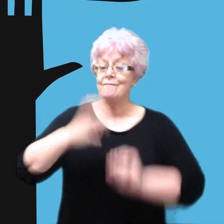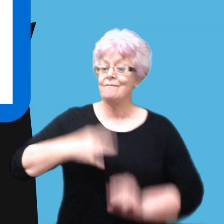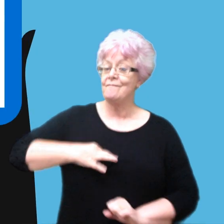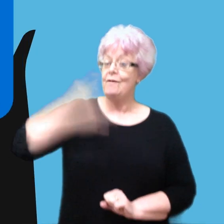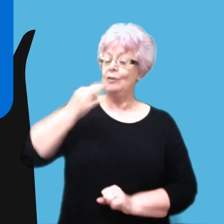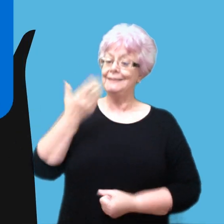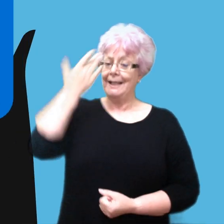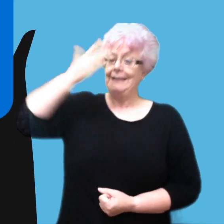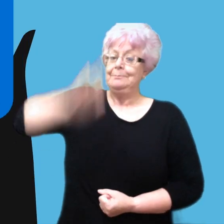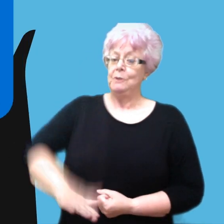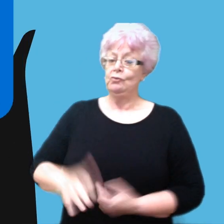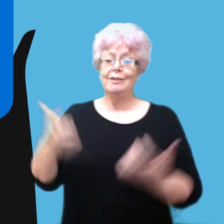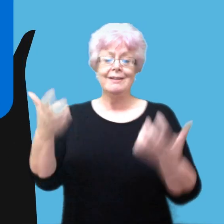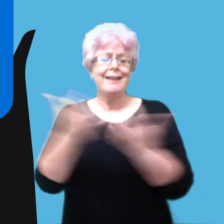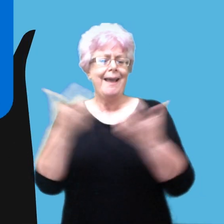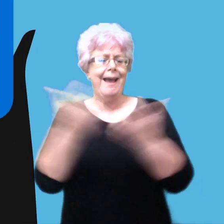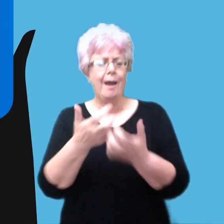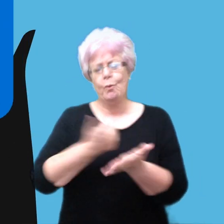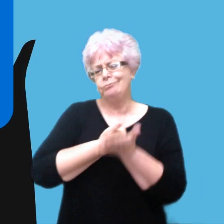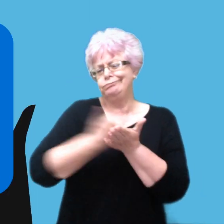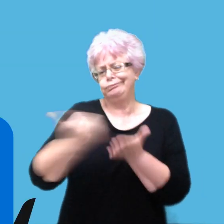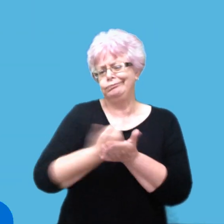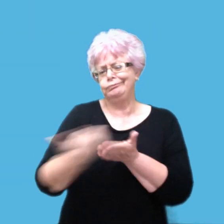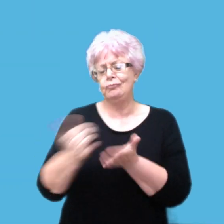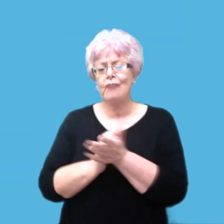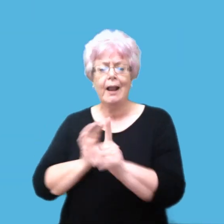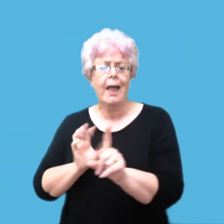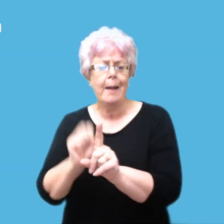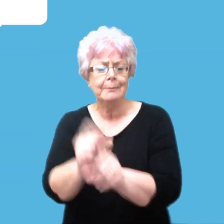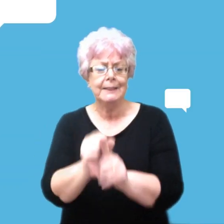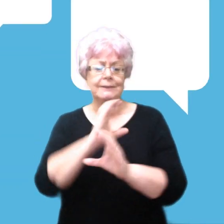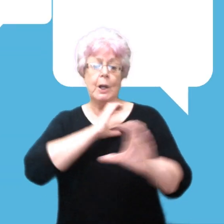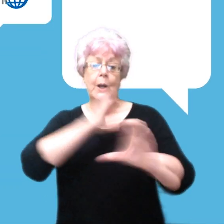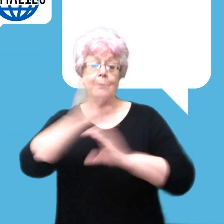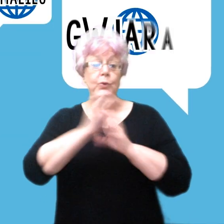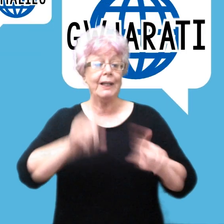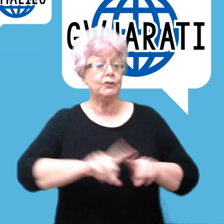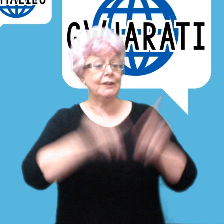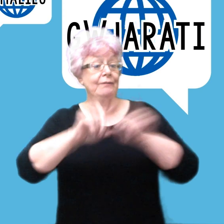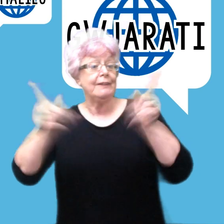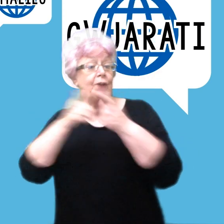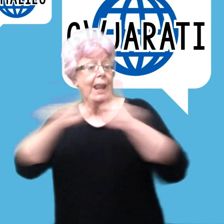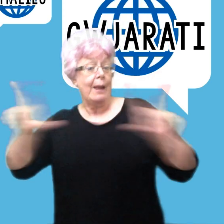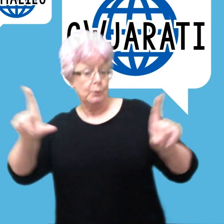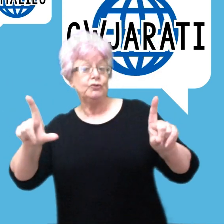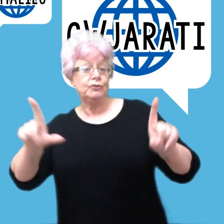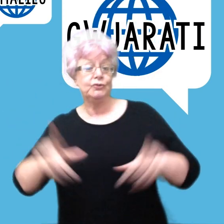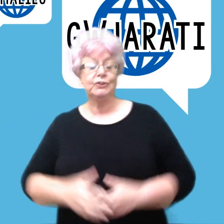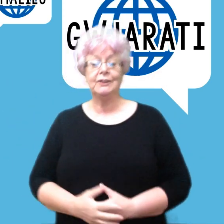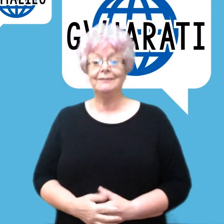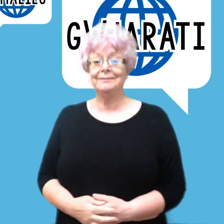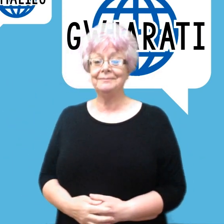i wella eich profiad gwirfoddoli, drwy ddiweddariadau rheolaidd a chyfathrebu mewn gwahanol ieithoedd.